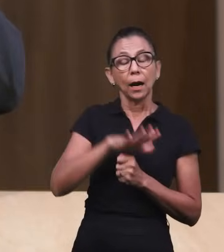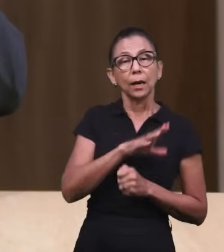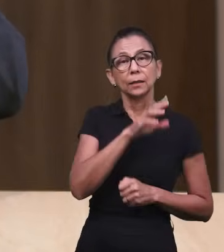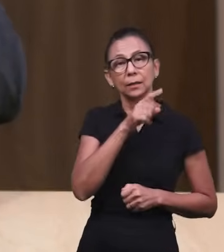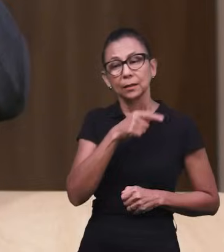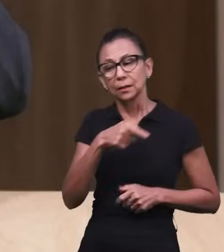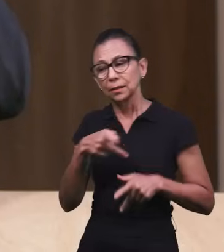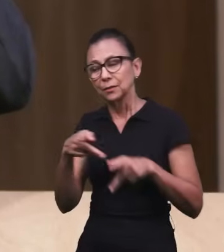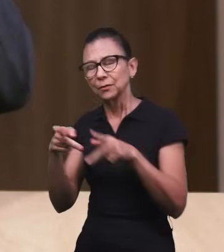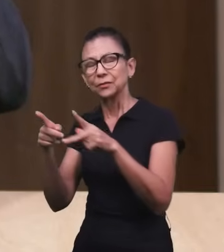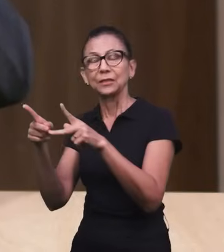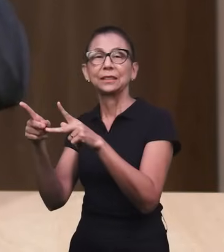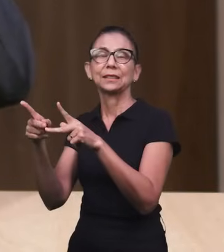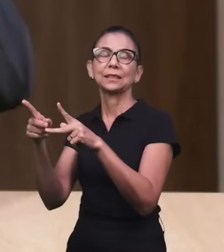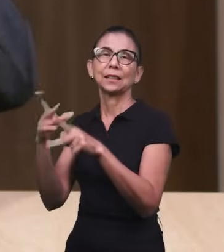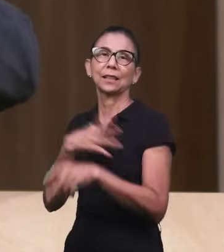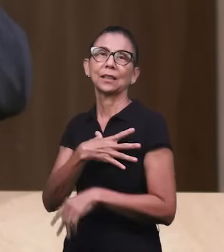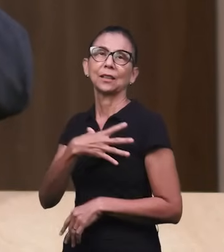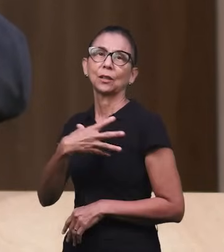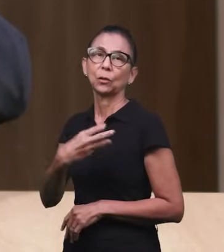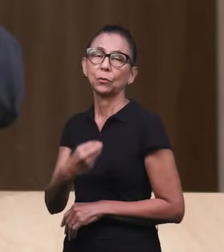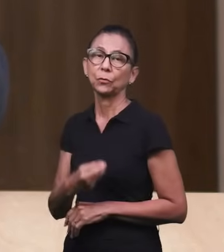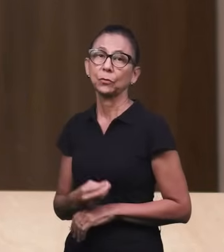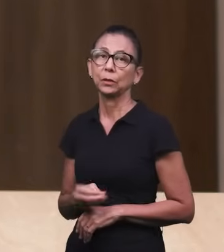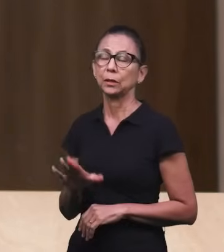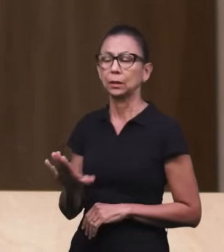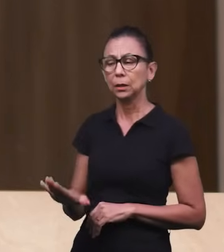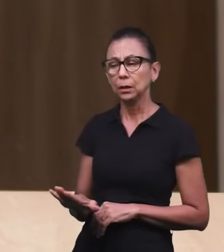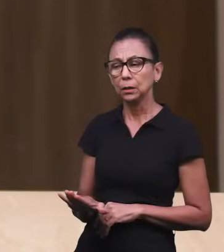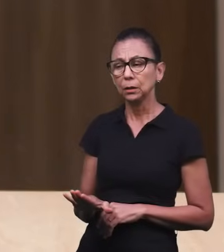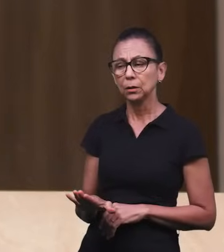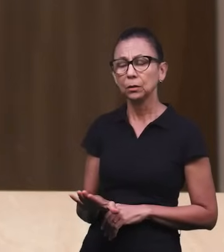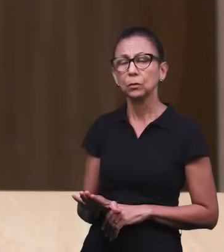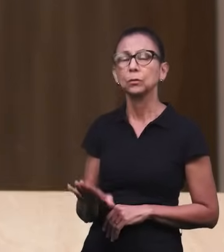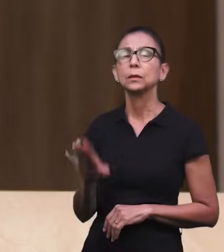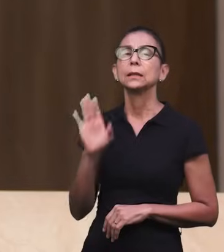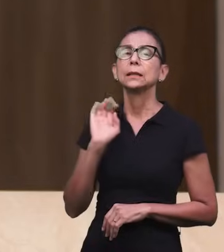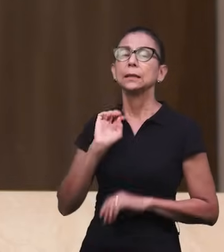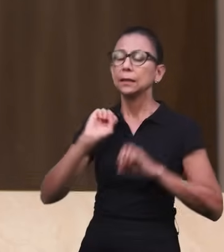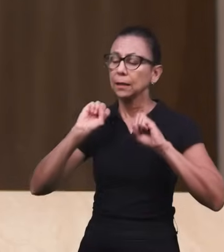coisas mas não se decepcione com homem nenhum não porque com a palavra que te foi ensinada